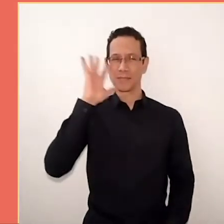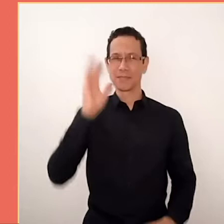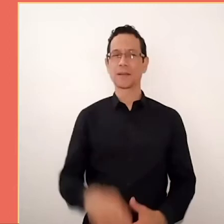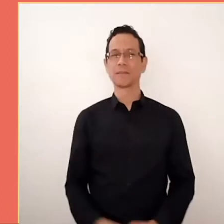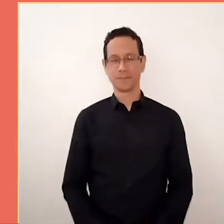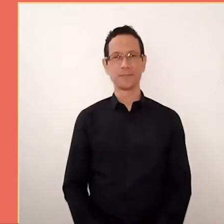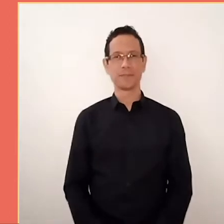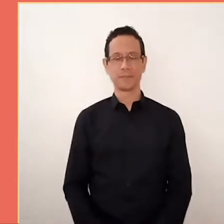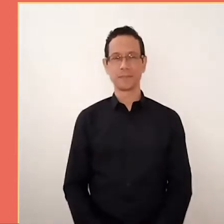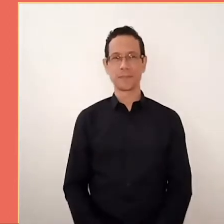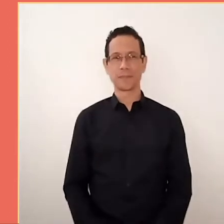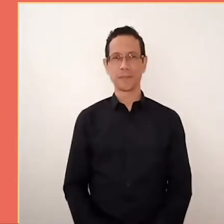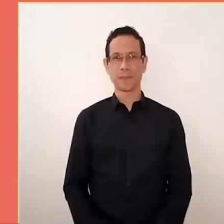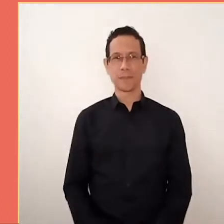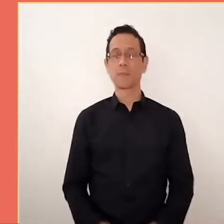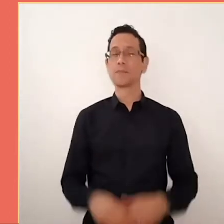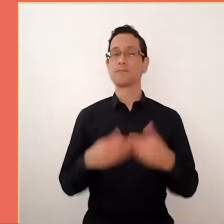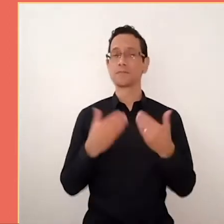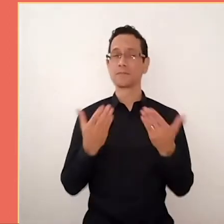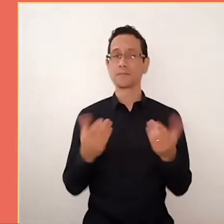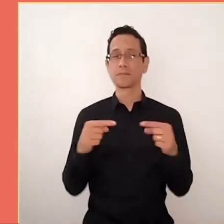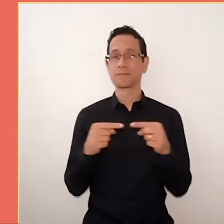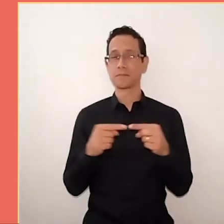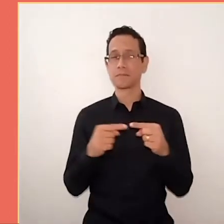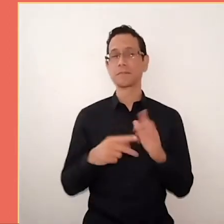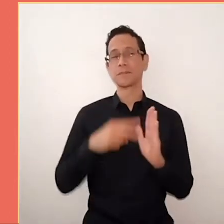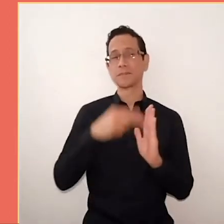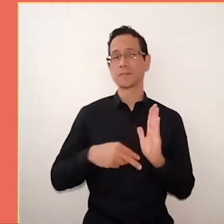qual é a relação da leitura? Qual poderia ser